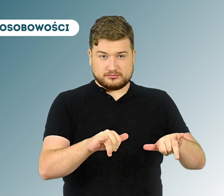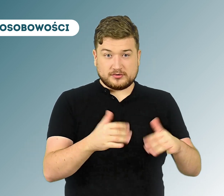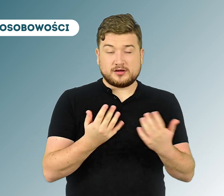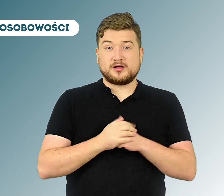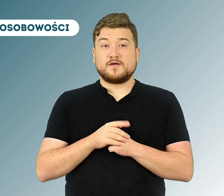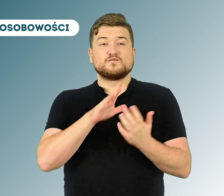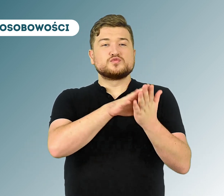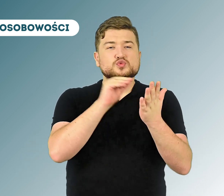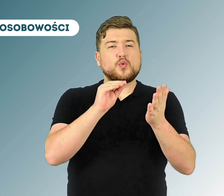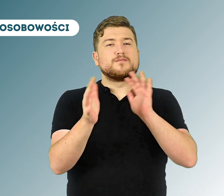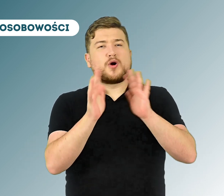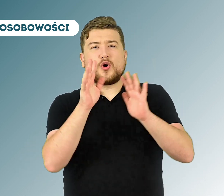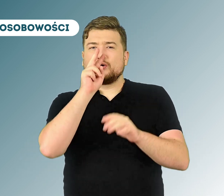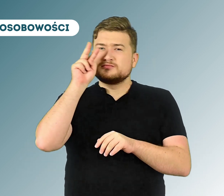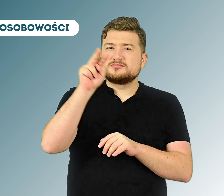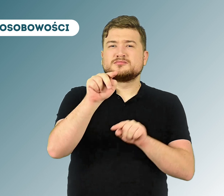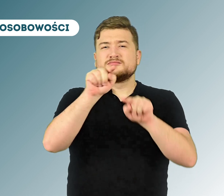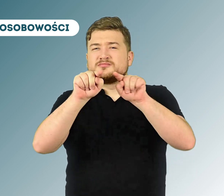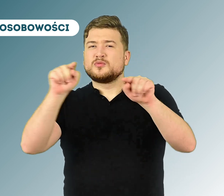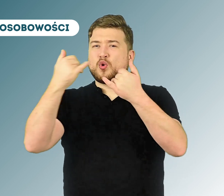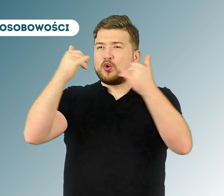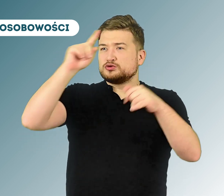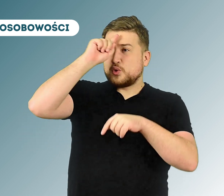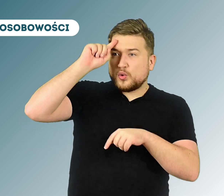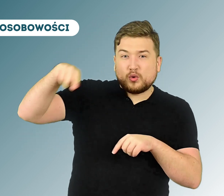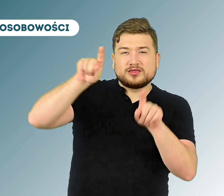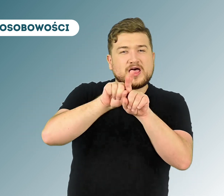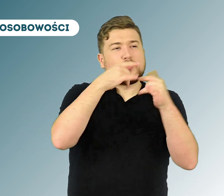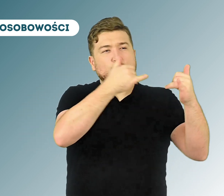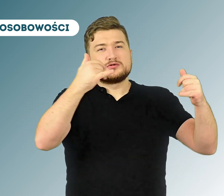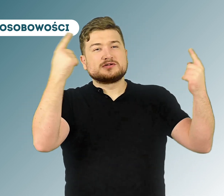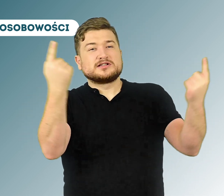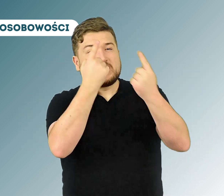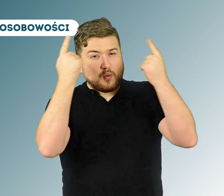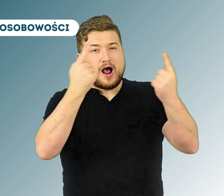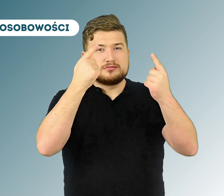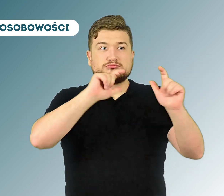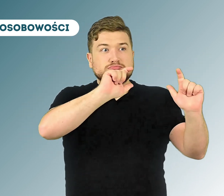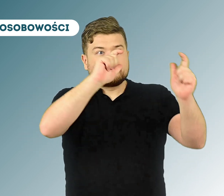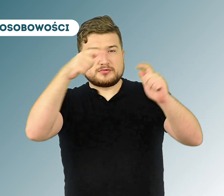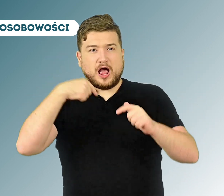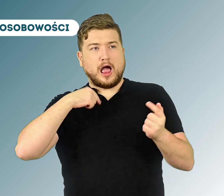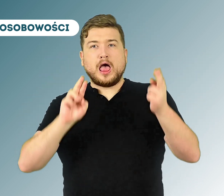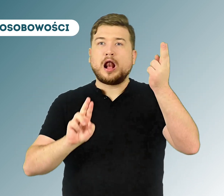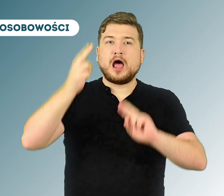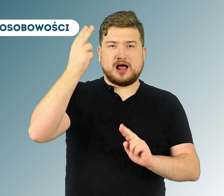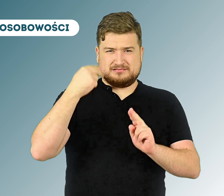Wzorce postrzegania innych ludzi i reagowania na zdarzenia,